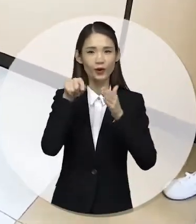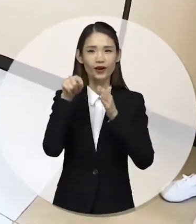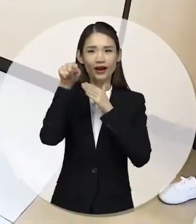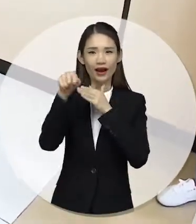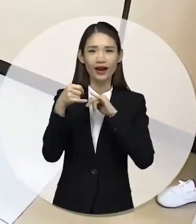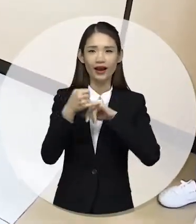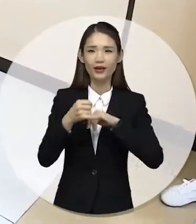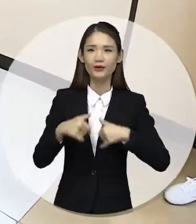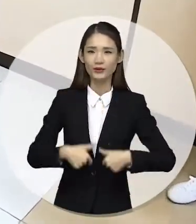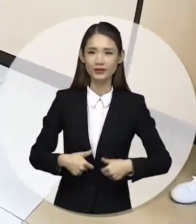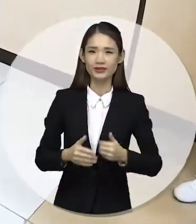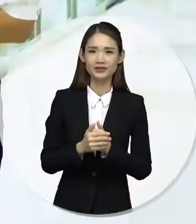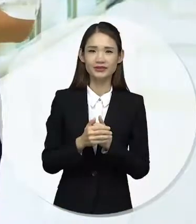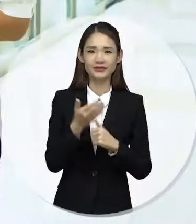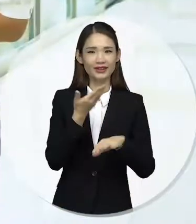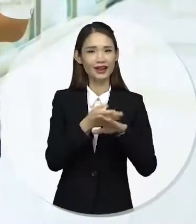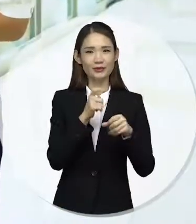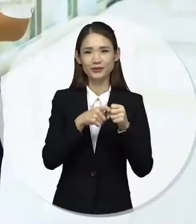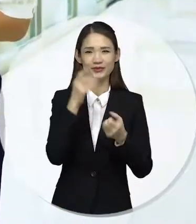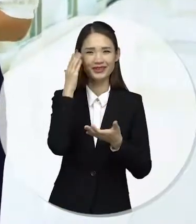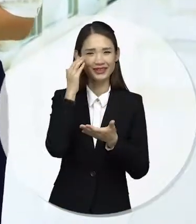이주희 : 아, 다른 목적 갖지 마시고. 김한솔 : 네.